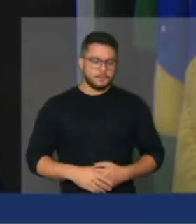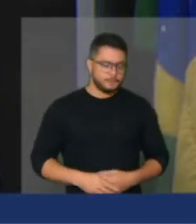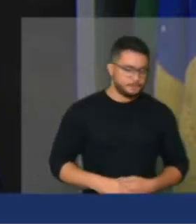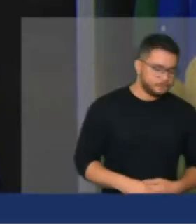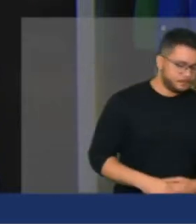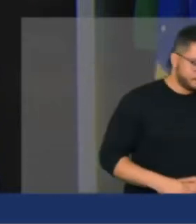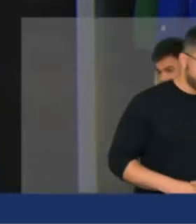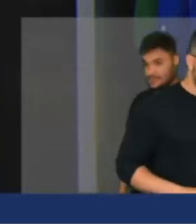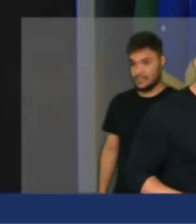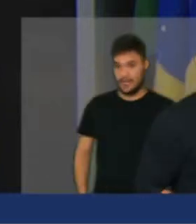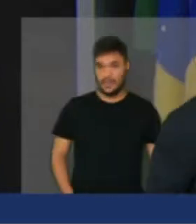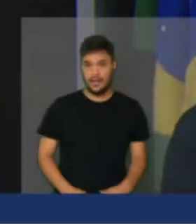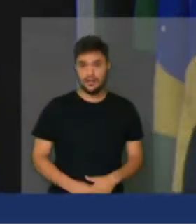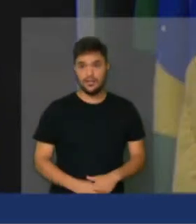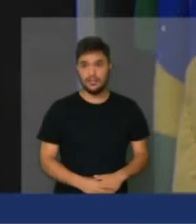A EMENDA REFERIDA ACIMA, NÃO